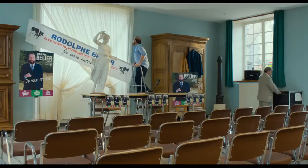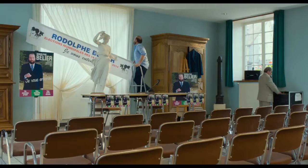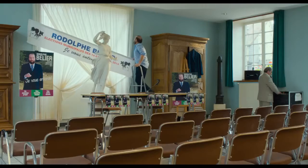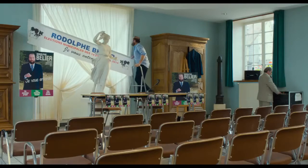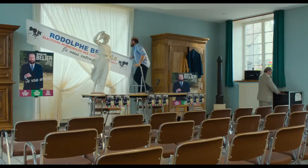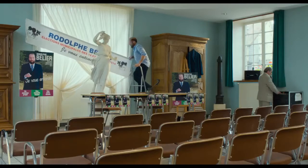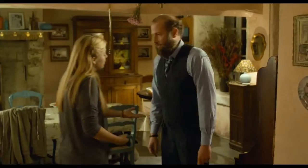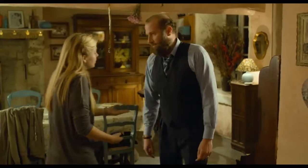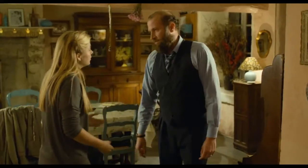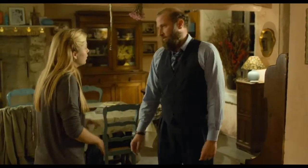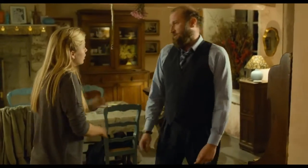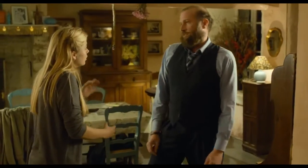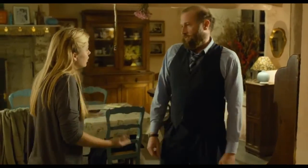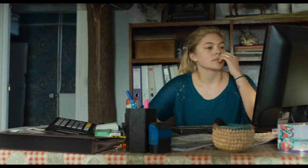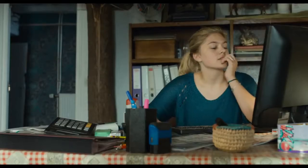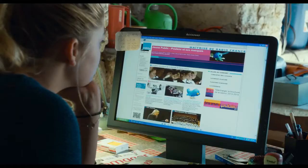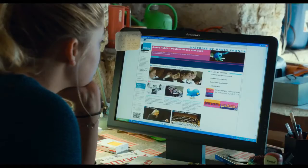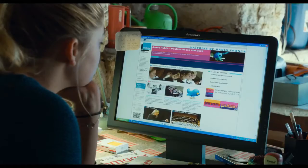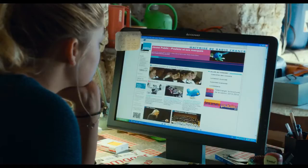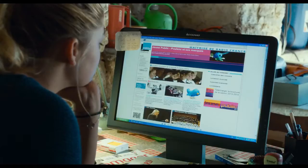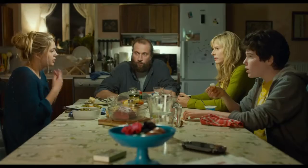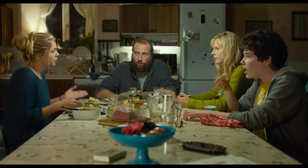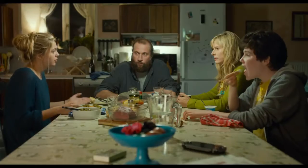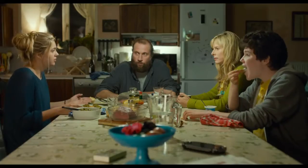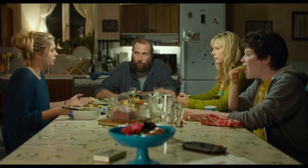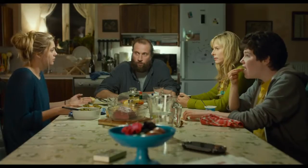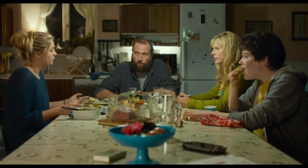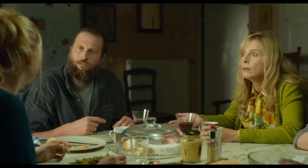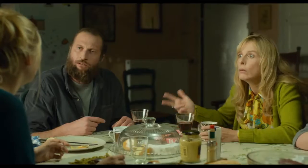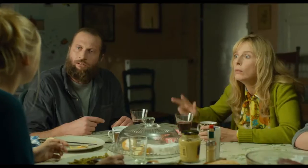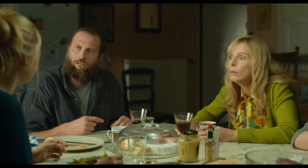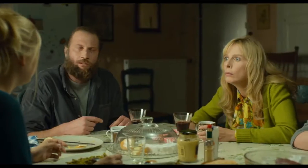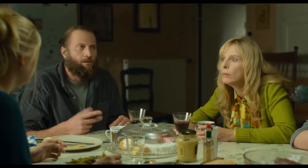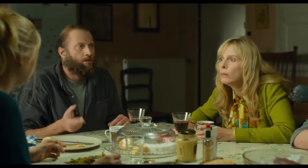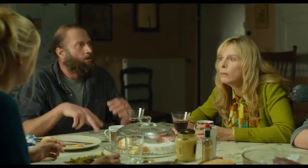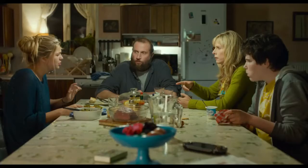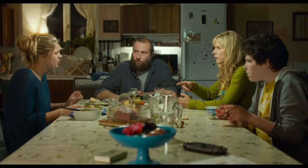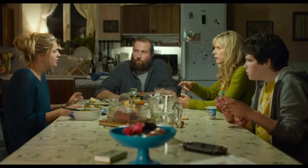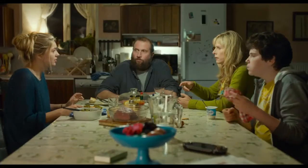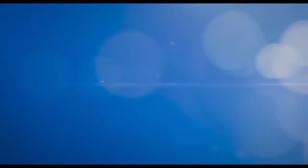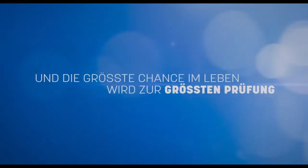Sag doch nicht Idioten, das sind Deine Wähler! Ich muss euch was sagen... etwas sehr wichtiges. Nein, ich bin nicht schwanger.